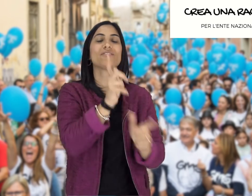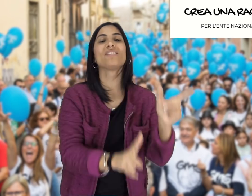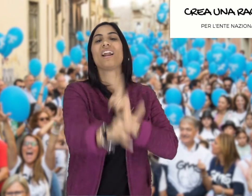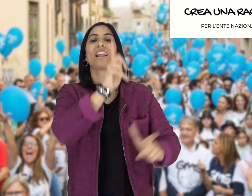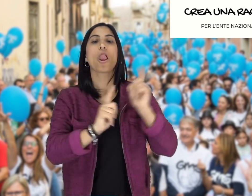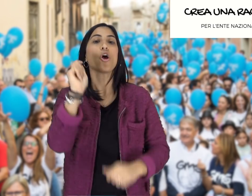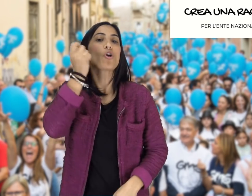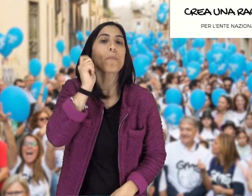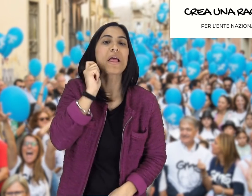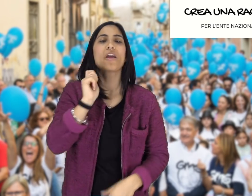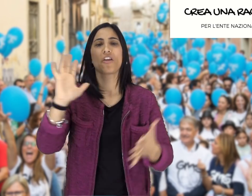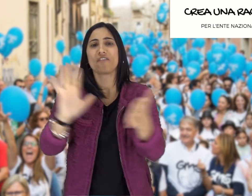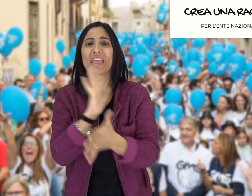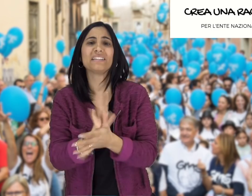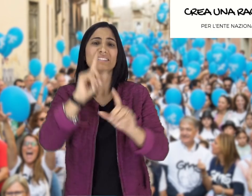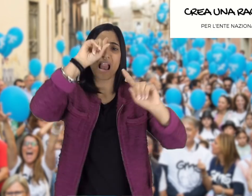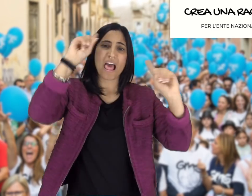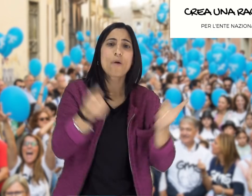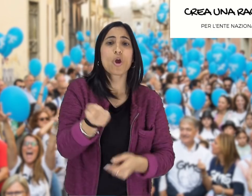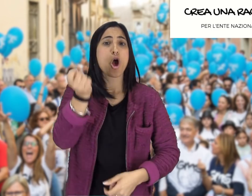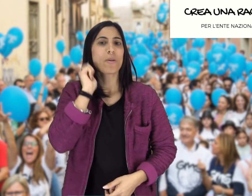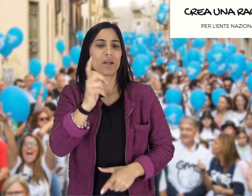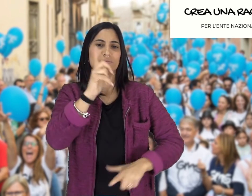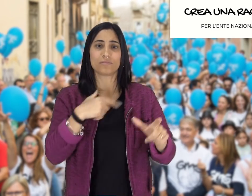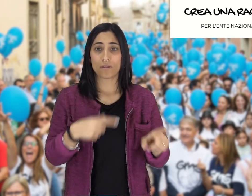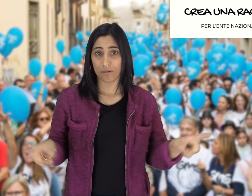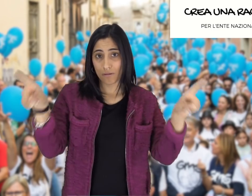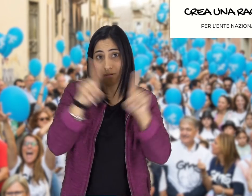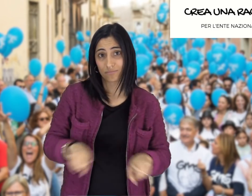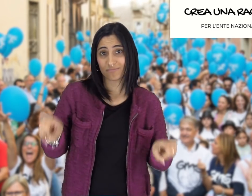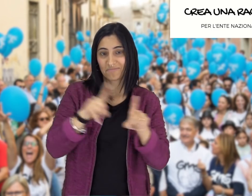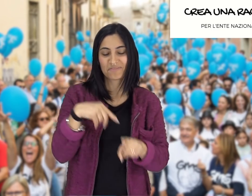Sei stanco di ricevere il solito regalo ad esempio per il compleanno, la laurea o qualche altro evento?